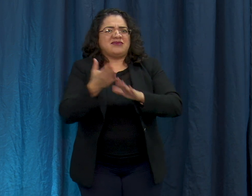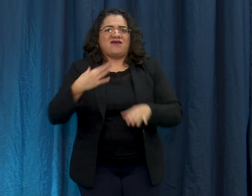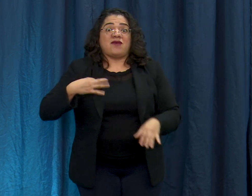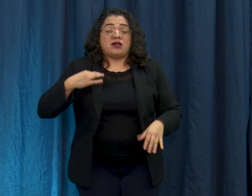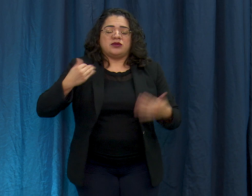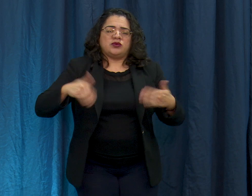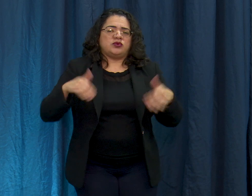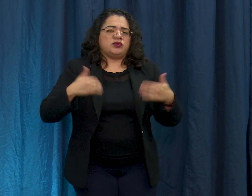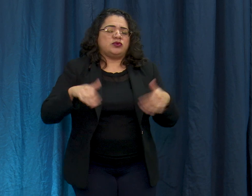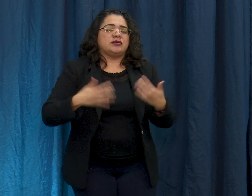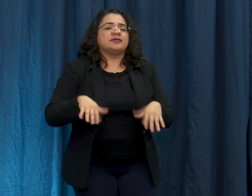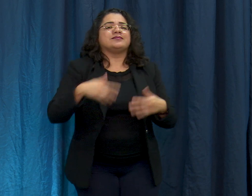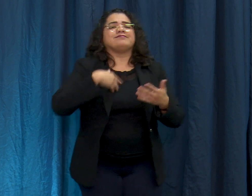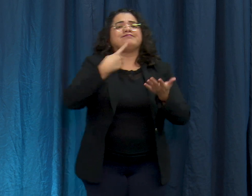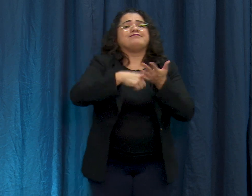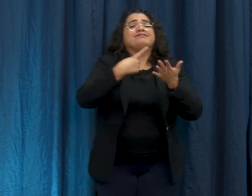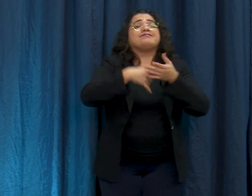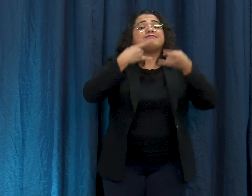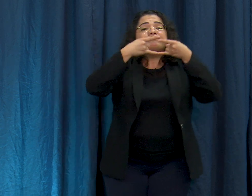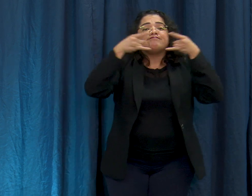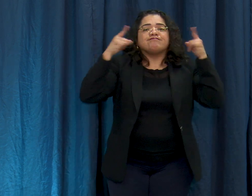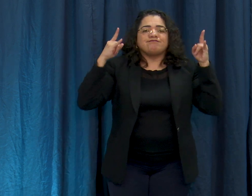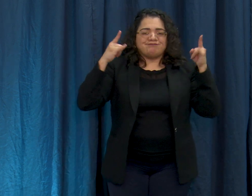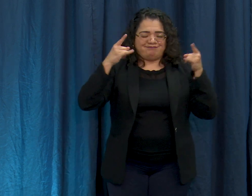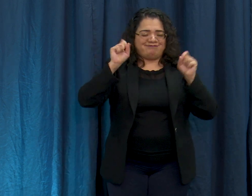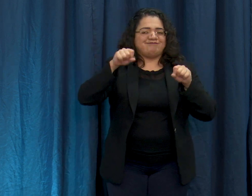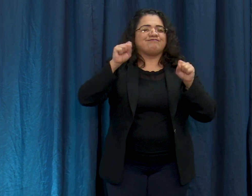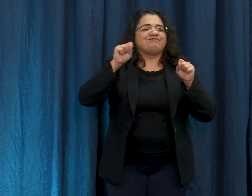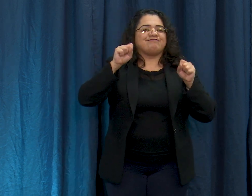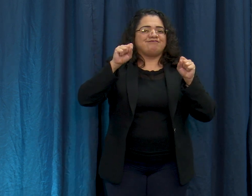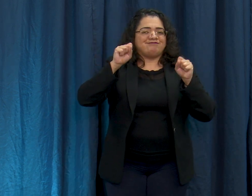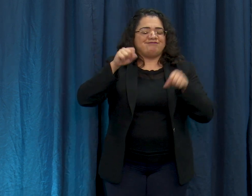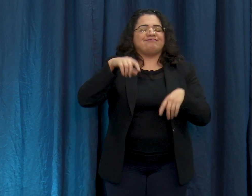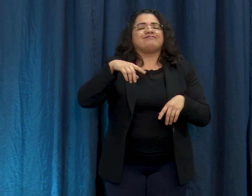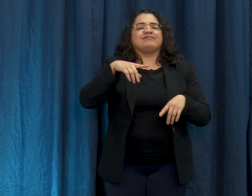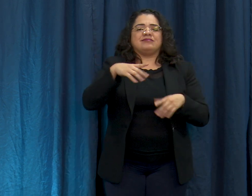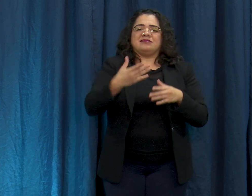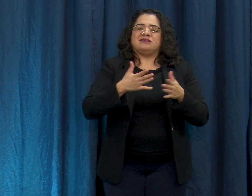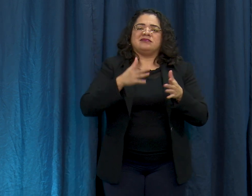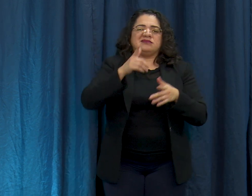Ruiz la cara s recommend odd Oh Casey vasily hacer compras essencial ESO SI